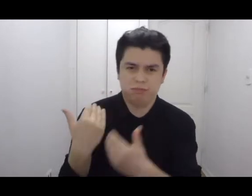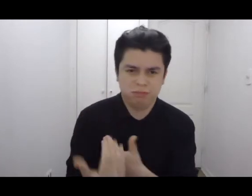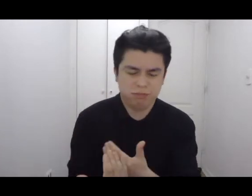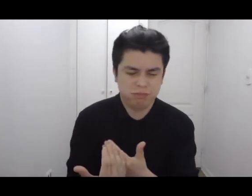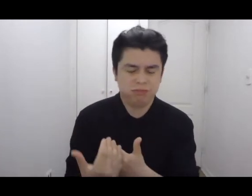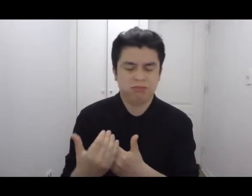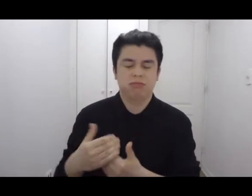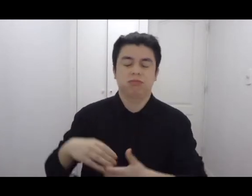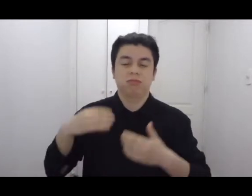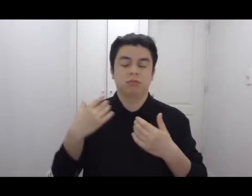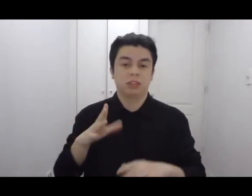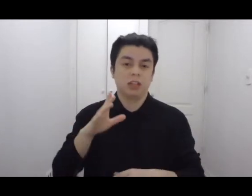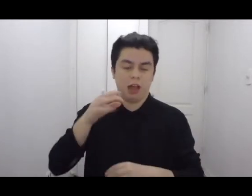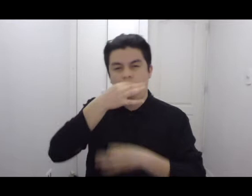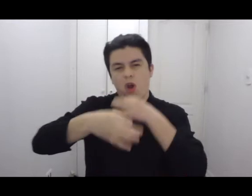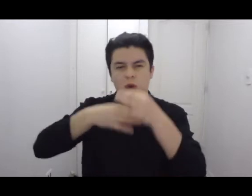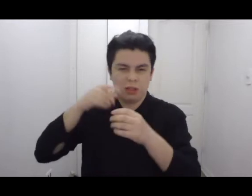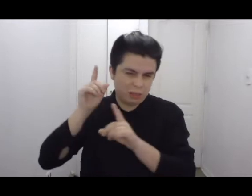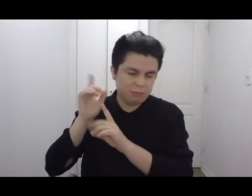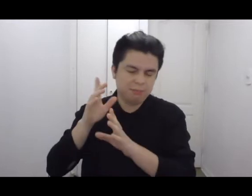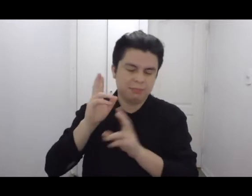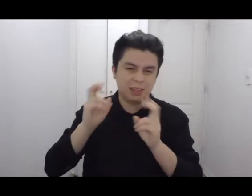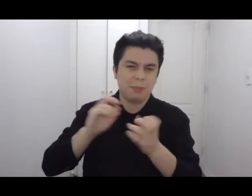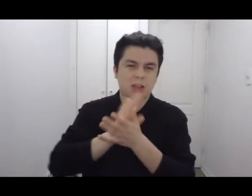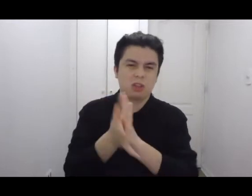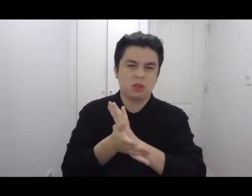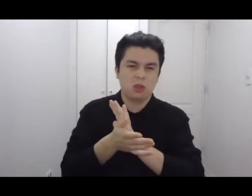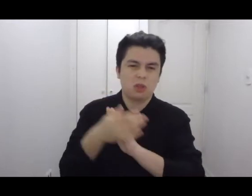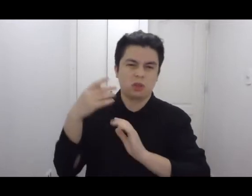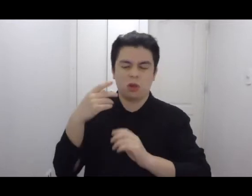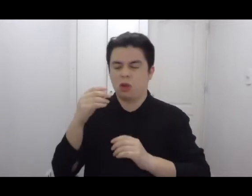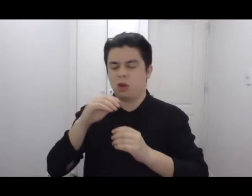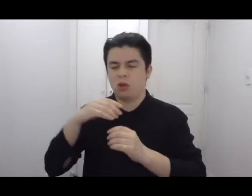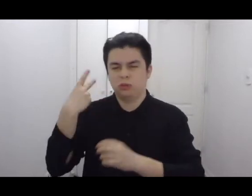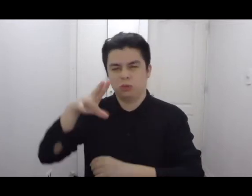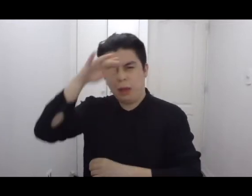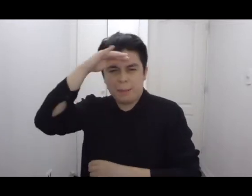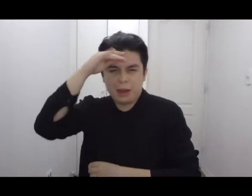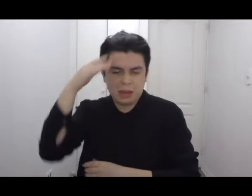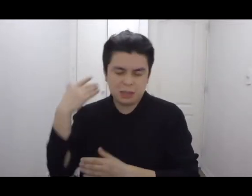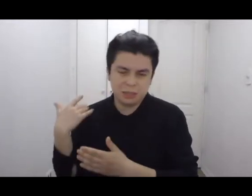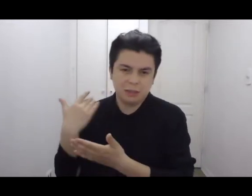estudios y nos dice básicamente como la no es la teoría porque en realidad es como practica